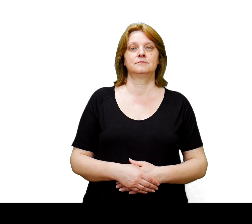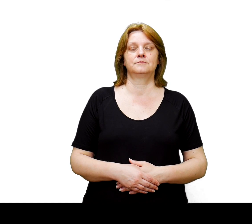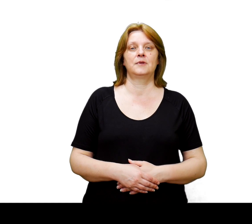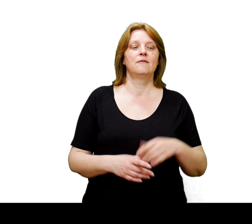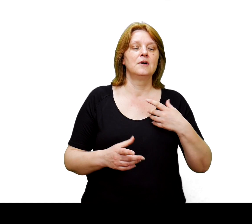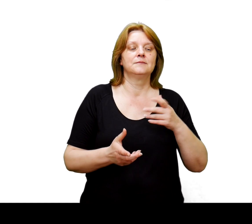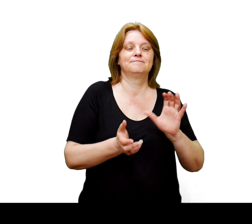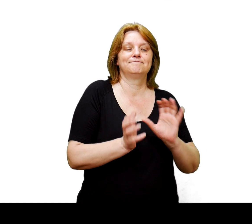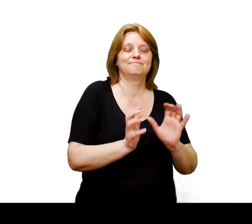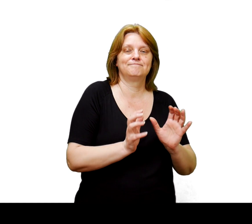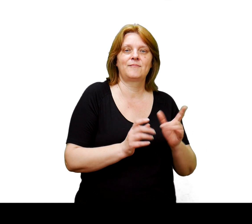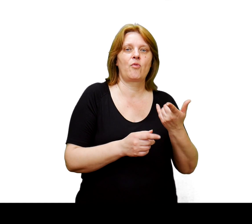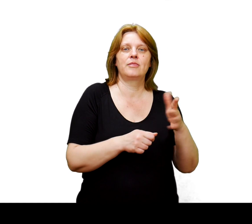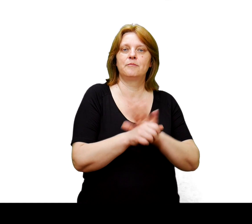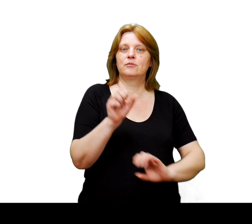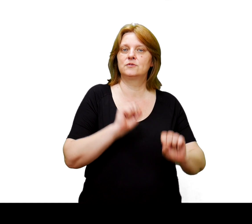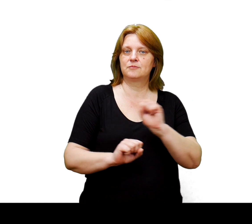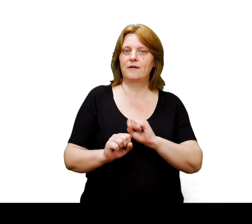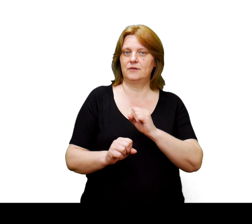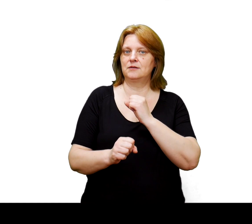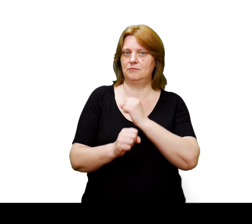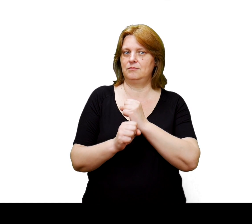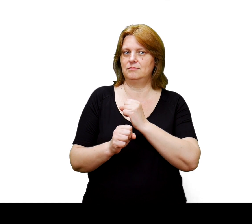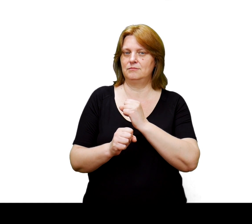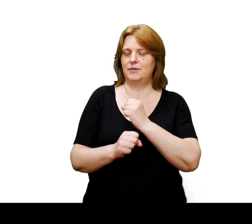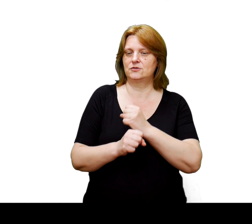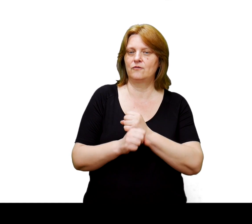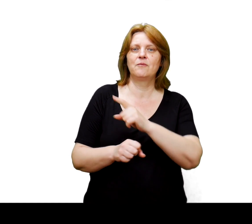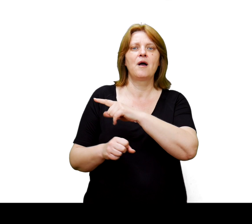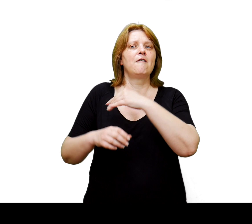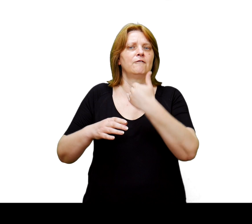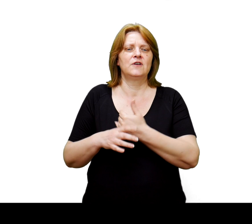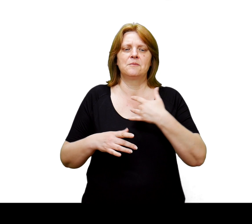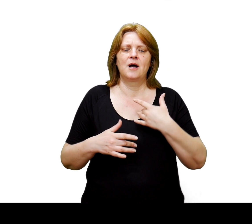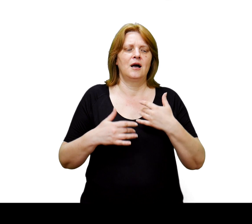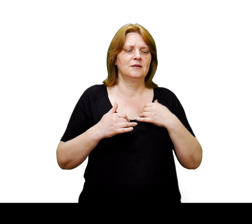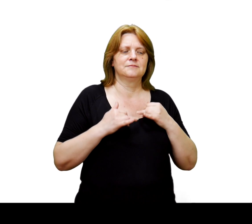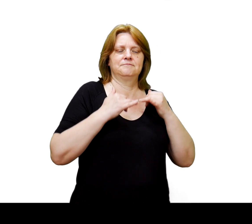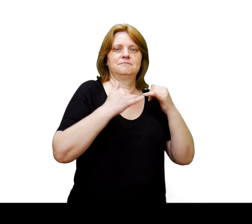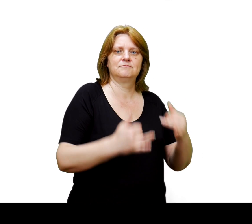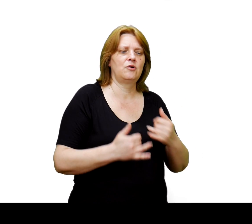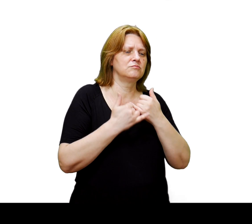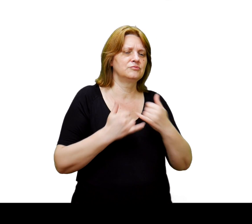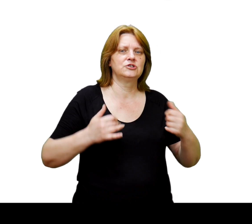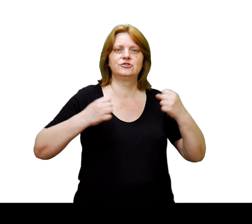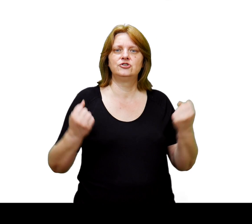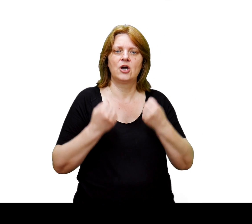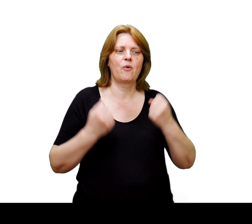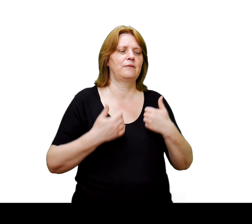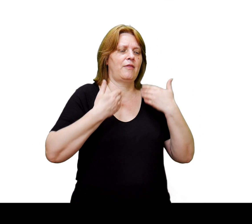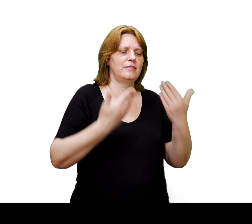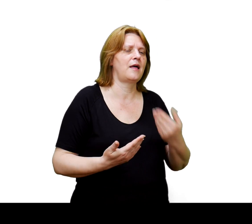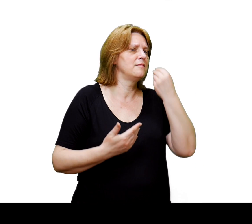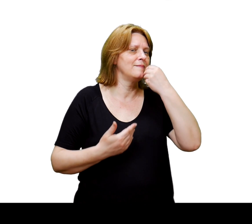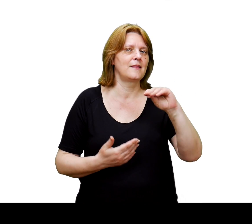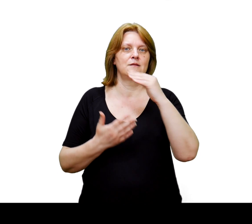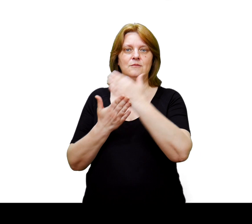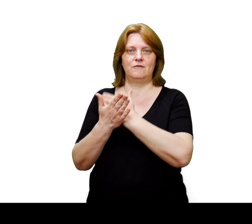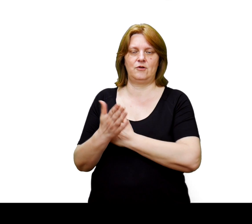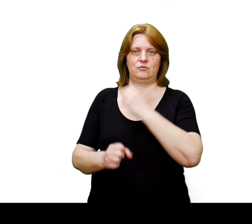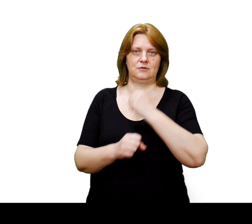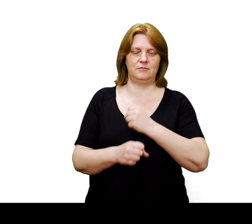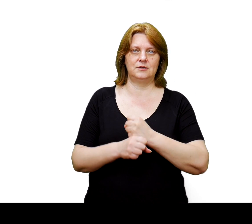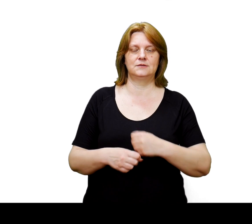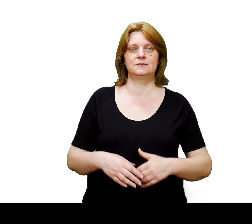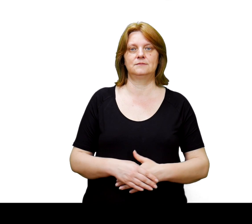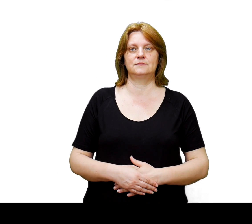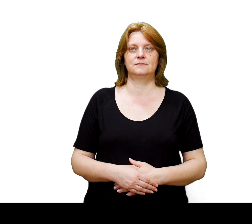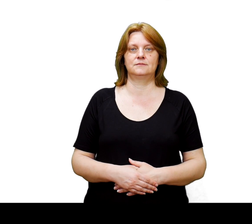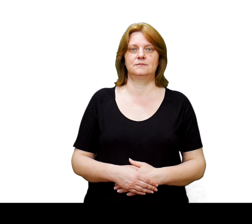W trosce o niepełnosprawnych pracowników firma podejmuje wiele działań, by zapewnić im jak najbardziej optymalne warunki pracy.